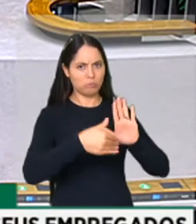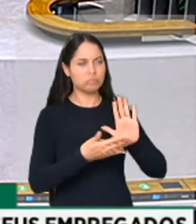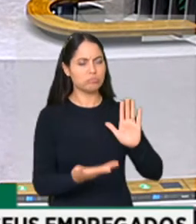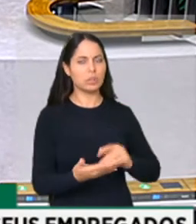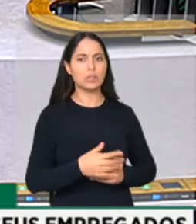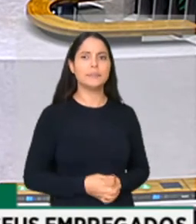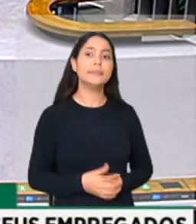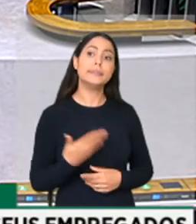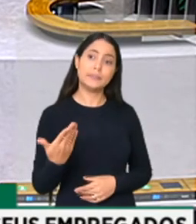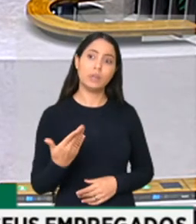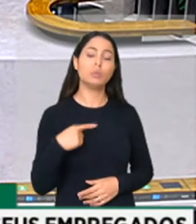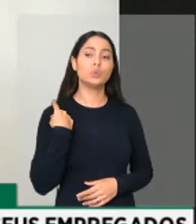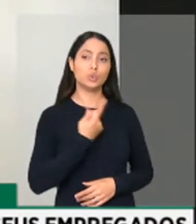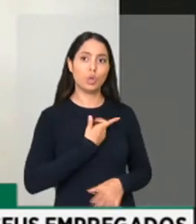PELO BLOCO, DEPUTADO? [DEPUTADO]: CLARO, POSSO